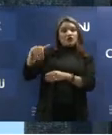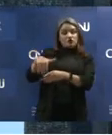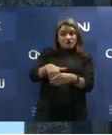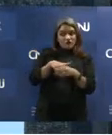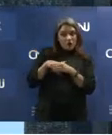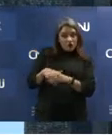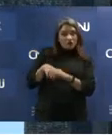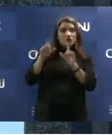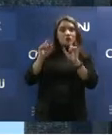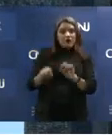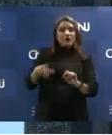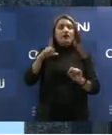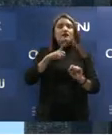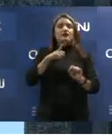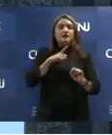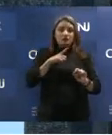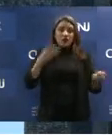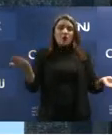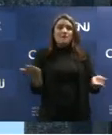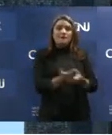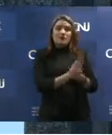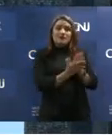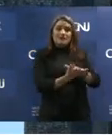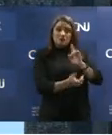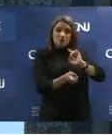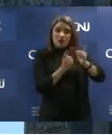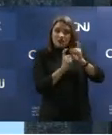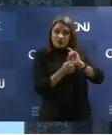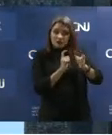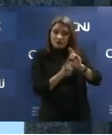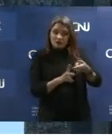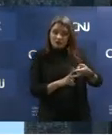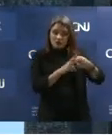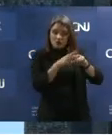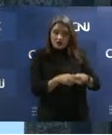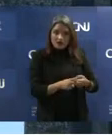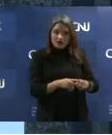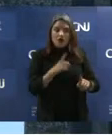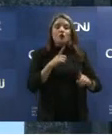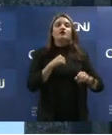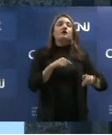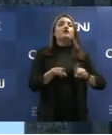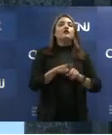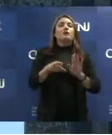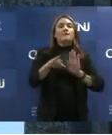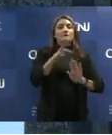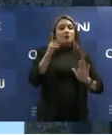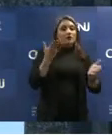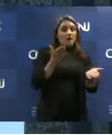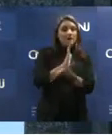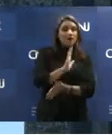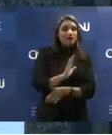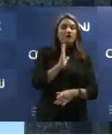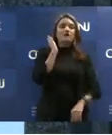e a aprovação da portaria e vencidos os ministros Luís Filipe Vieira de Mello,